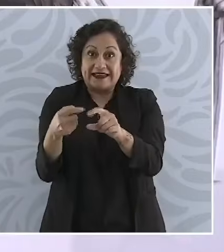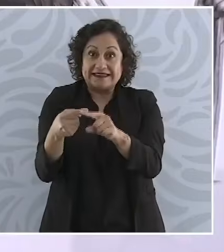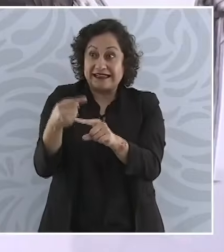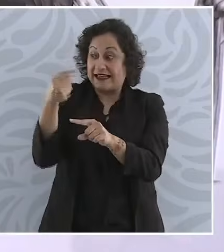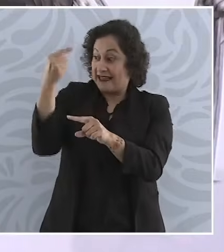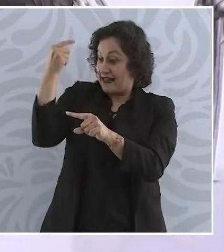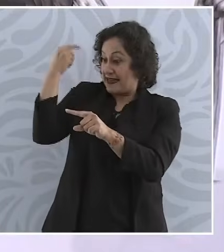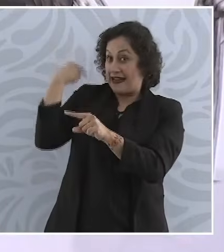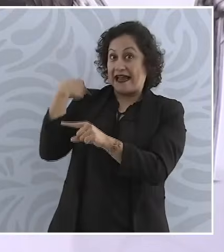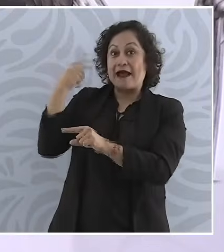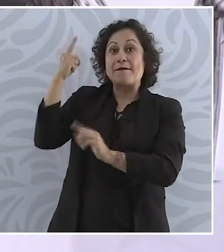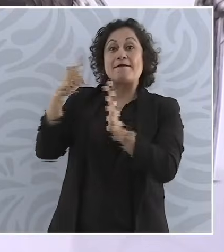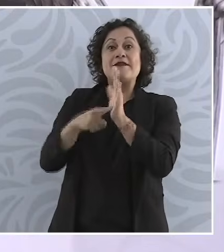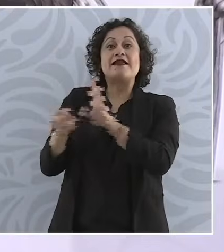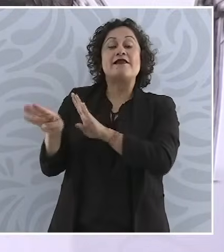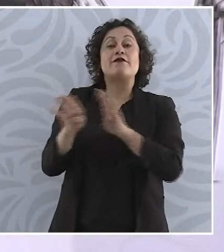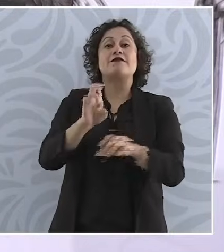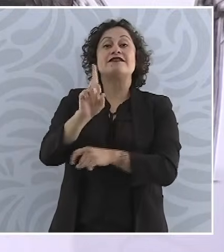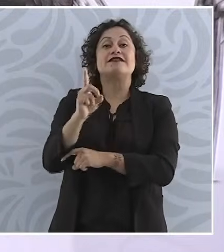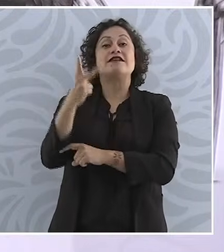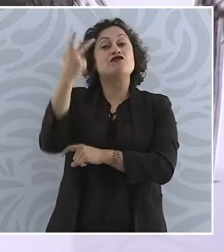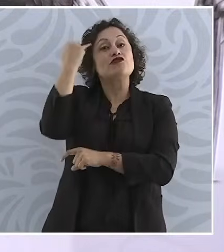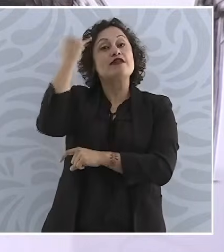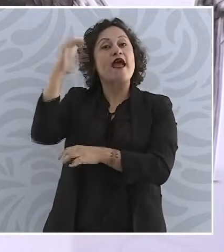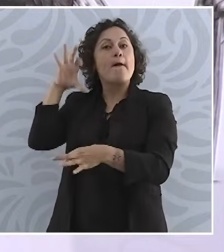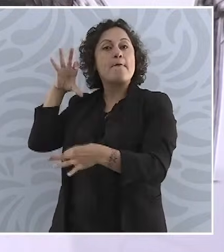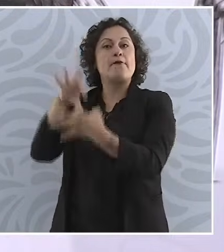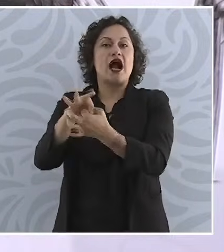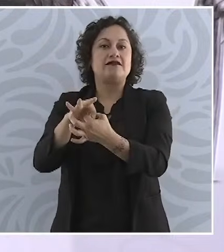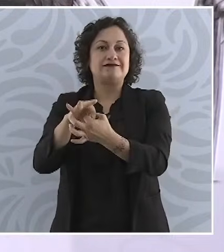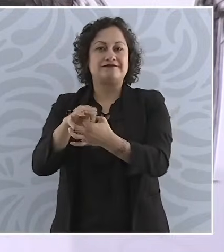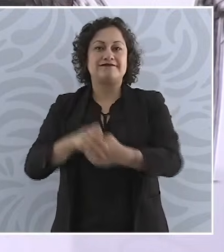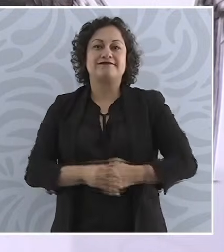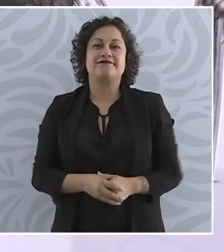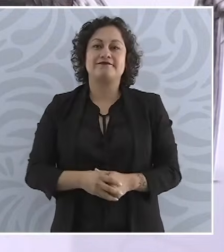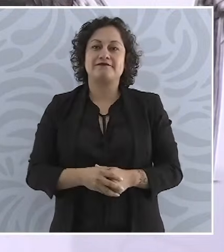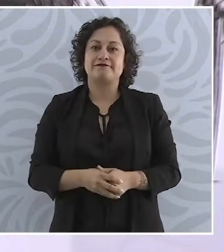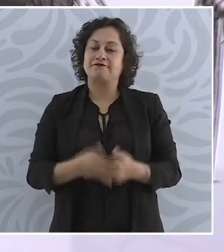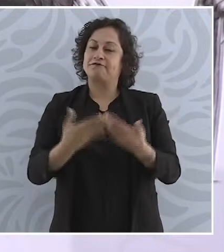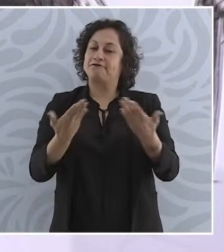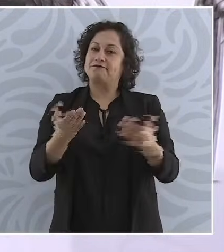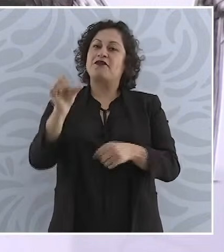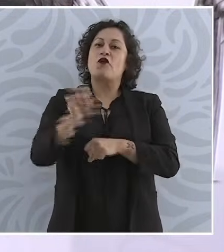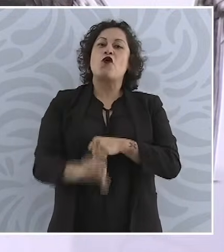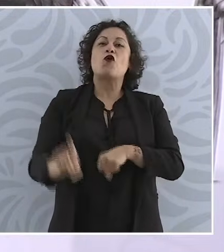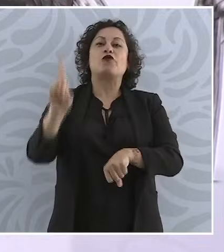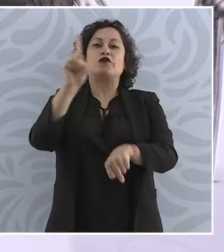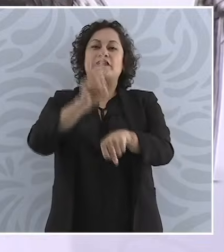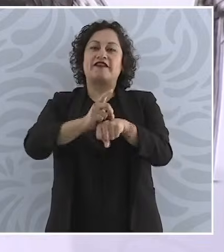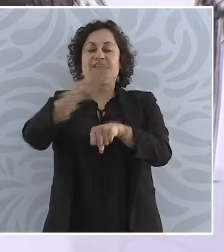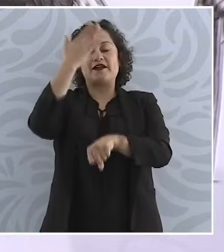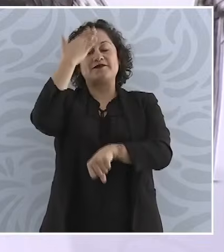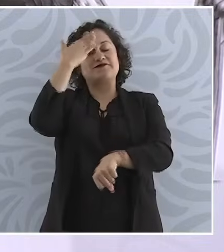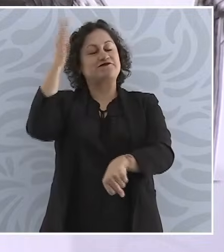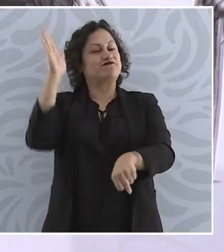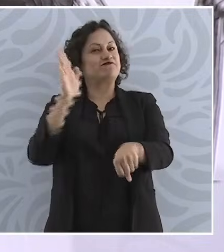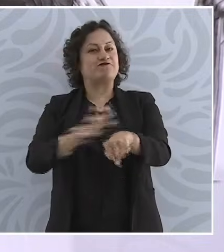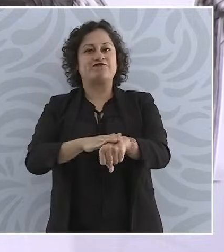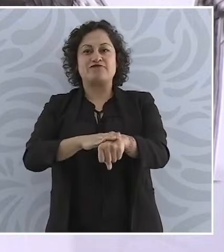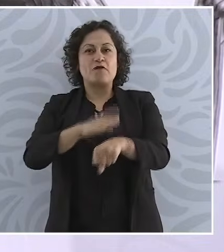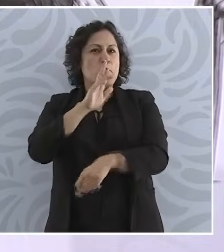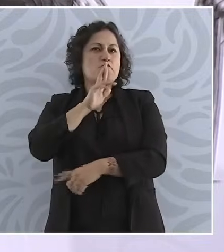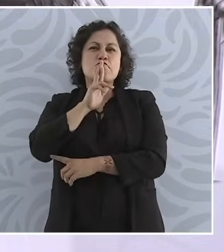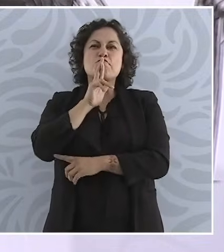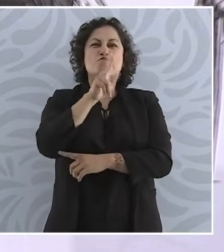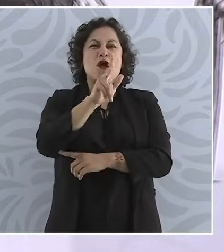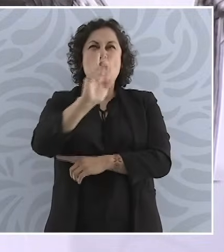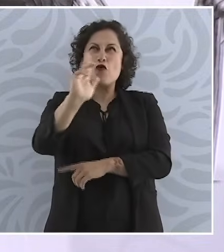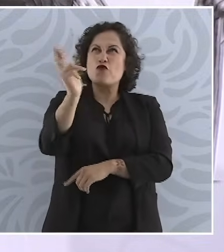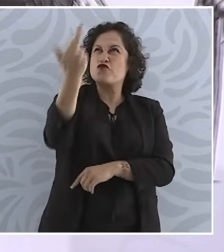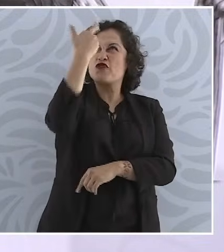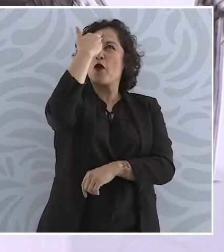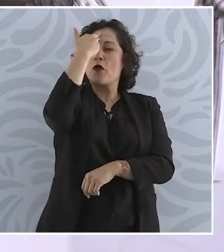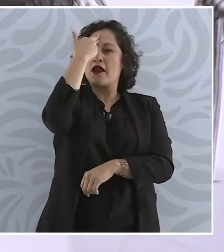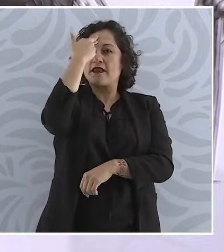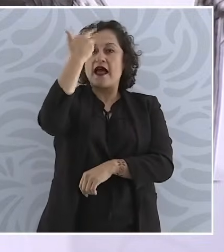1938 el día de hoy el mejor homenaje que podamos hacer al general Lázaro Cárdenas